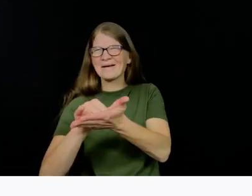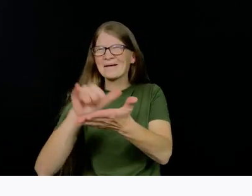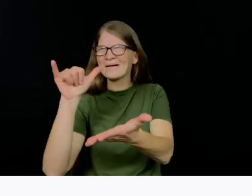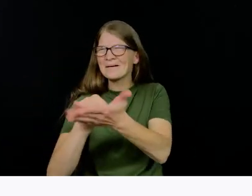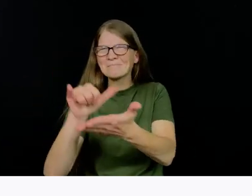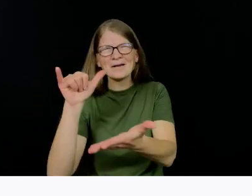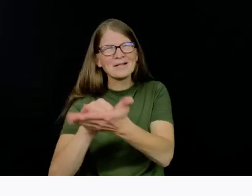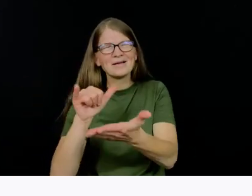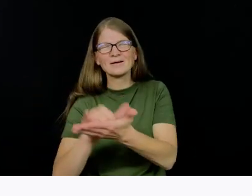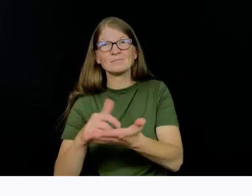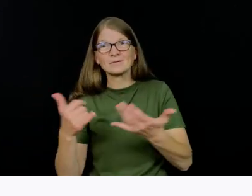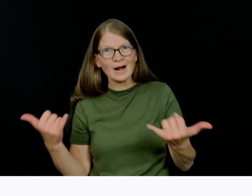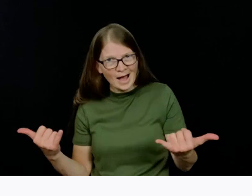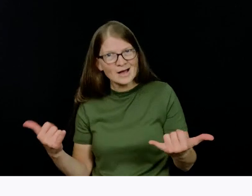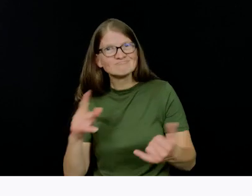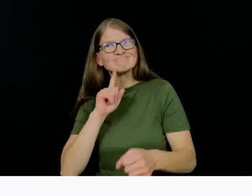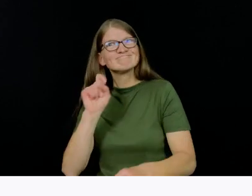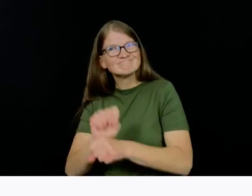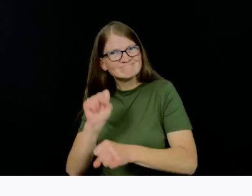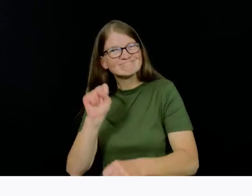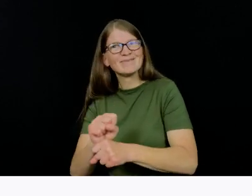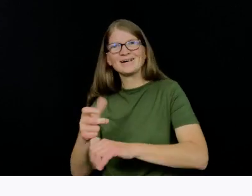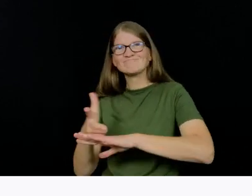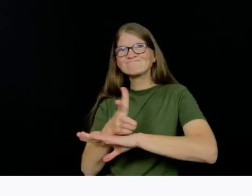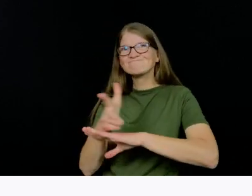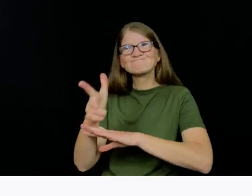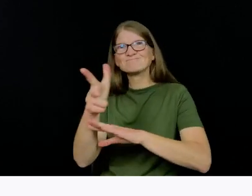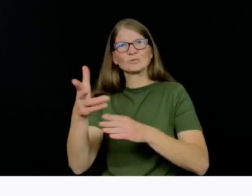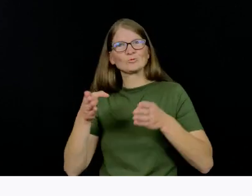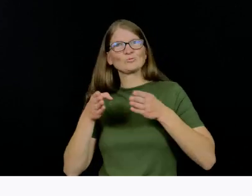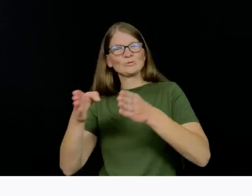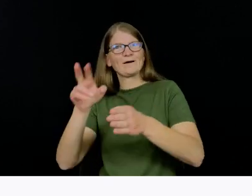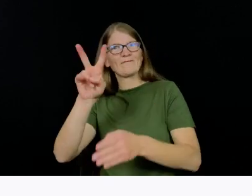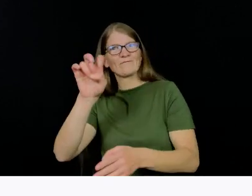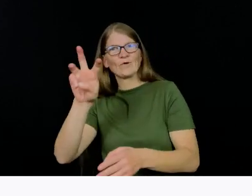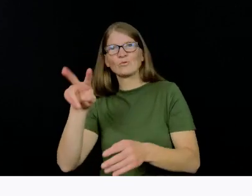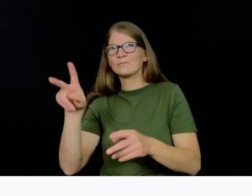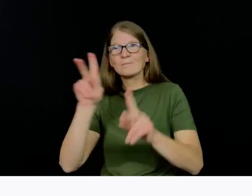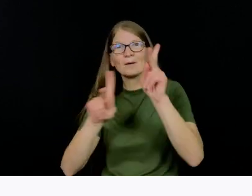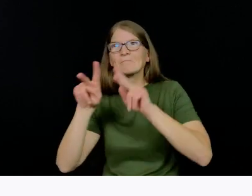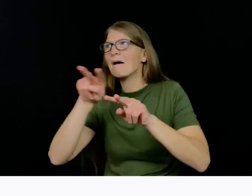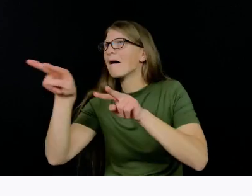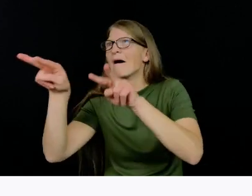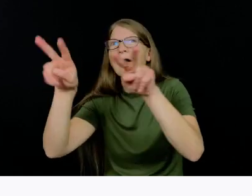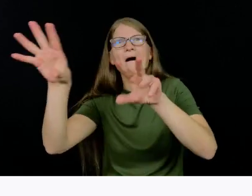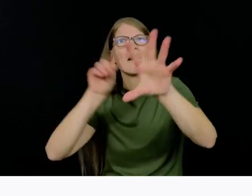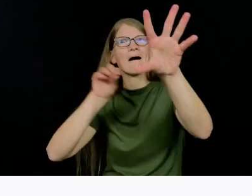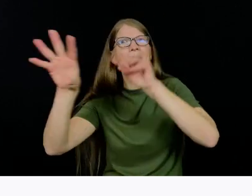بالانتقال بالزمن إلى اليوم تعمل صور خاصية عرض الشوارع على مساعدة الناس على معرفة المزيد عن العالم من حولهم